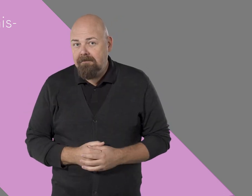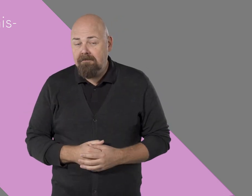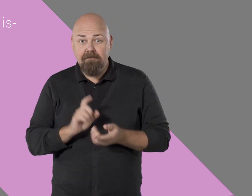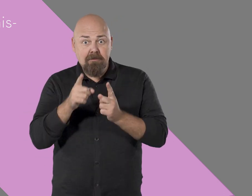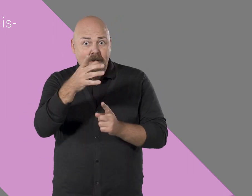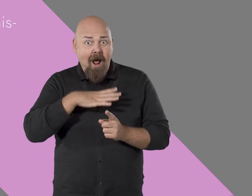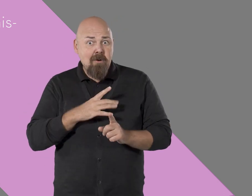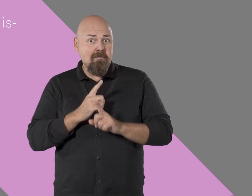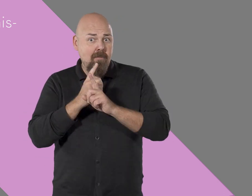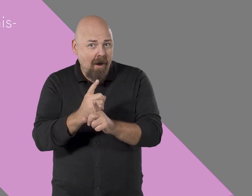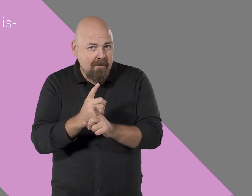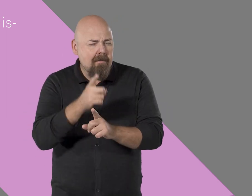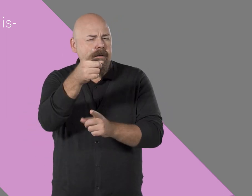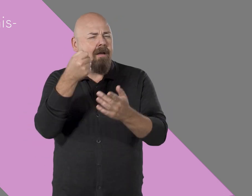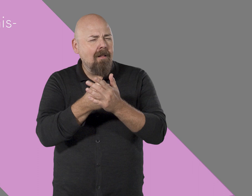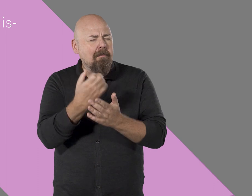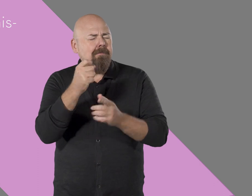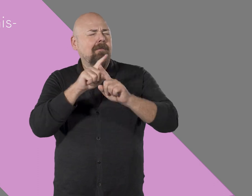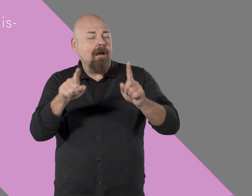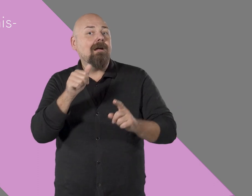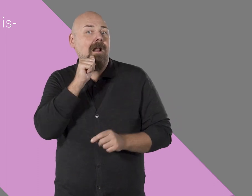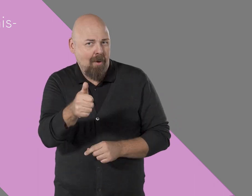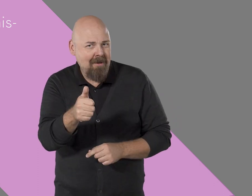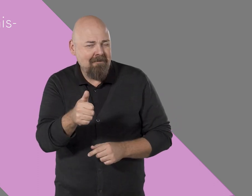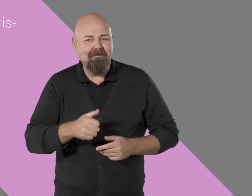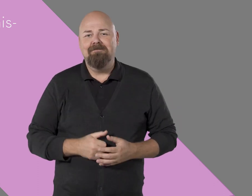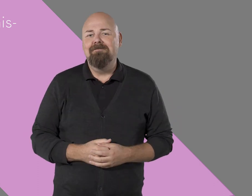Ilmoittaudu siis mahdollisimman pian, jos haluat vielä mukaan!